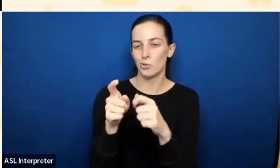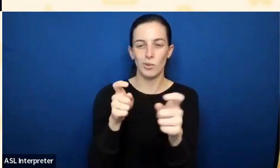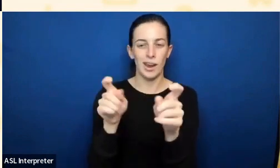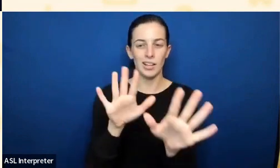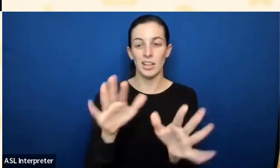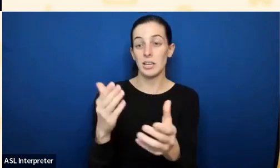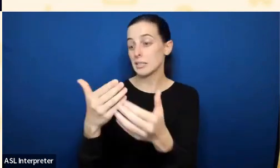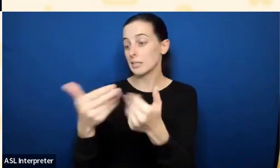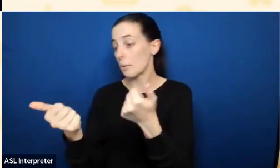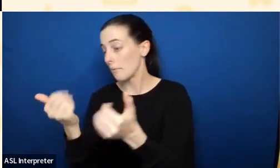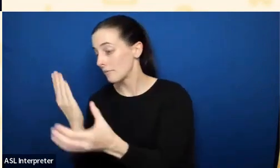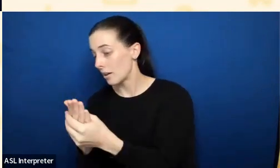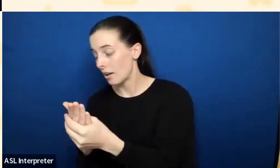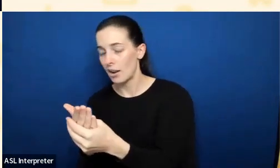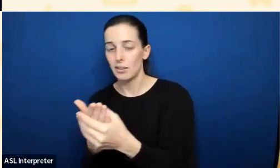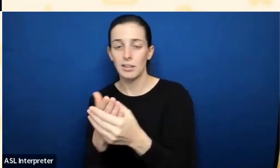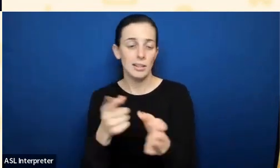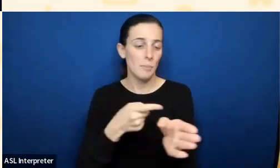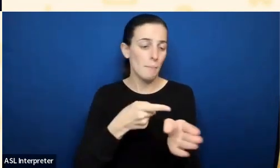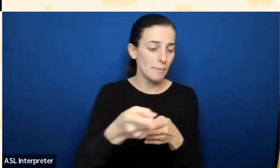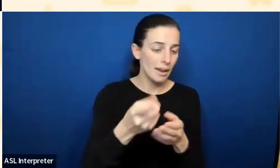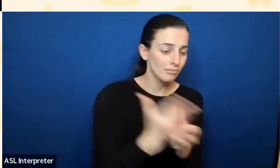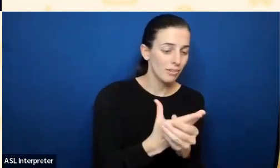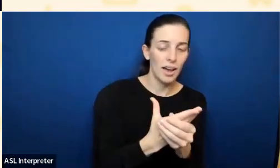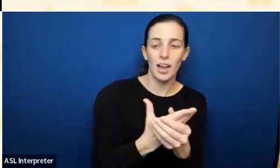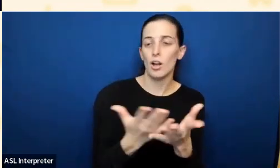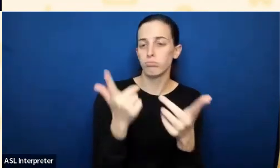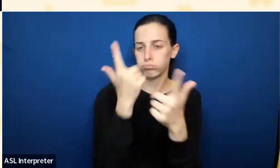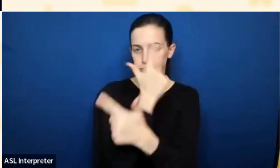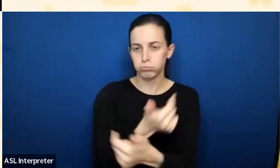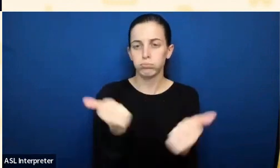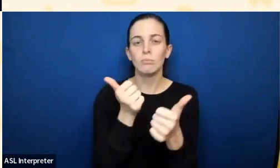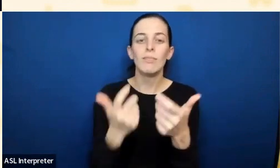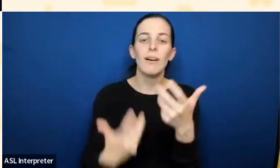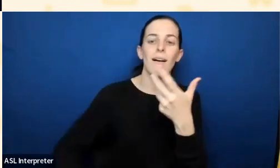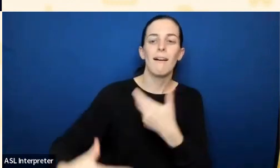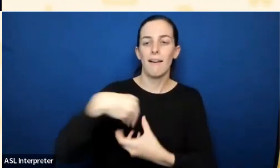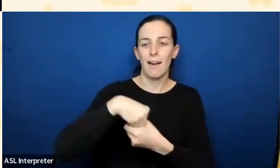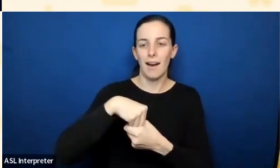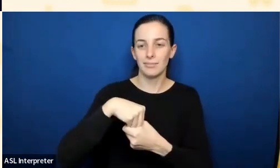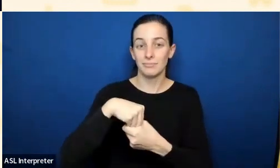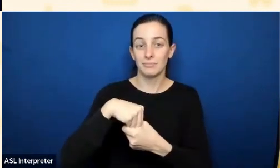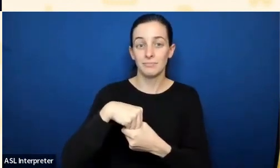podrían estar en un archivo de script principal, como quieras hacerlo, agrégalos al sitio. Entonces la segunda cosa que estamos haciendo